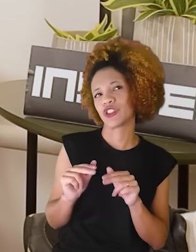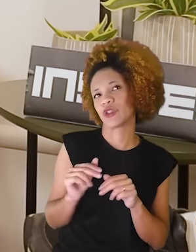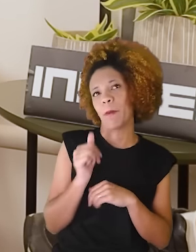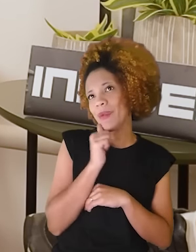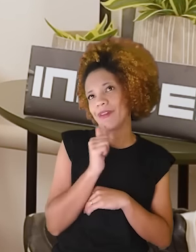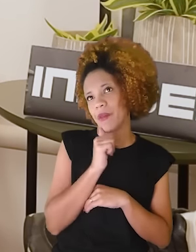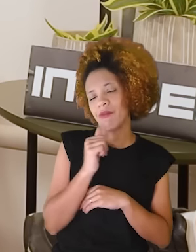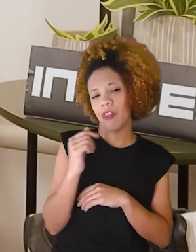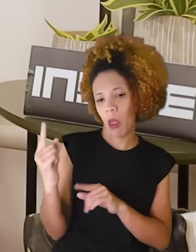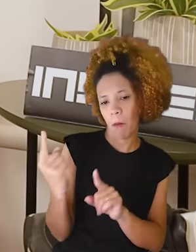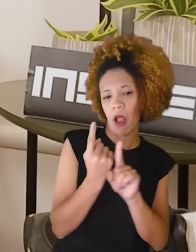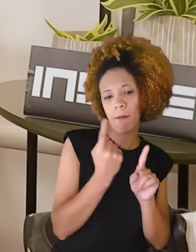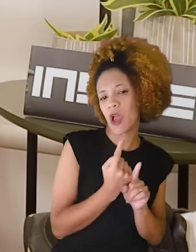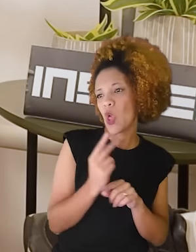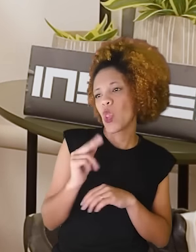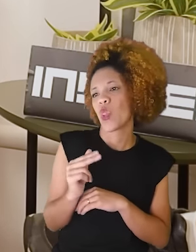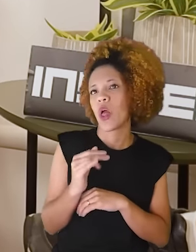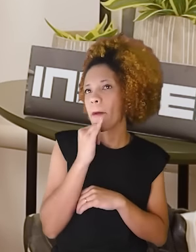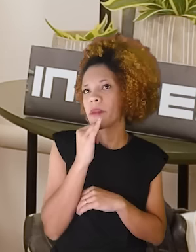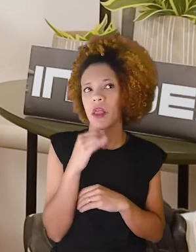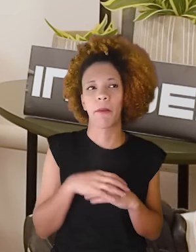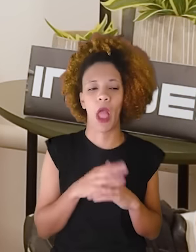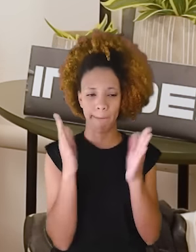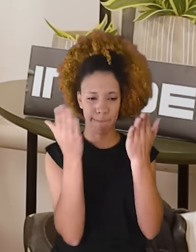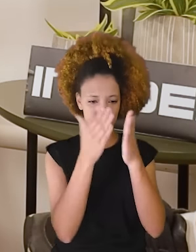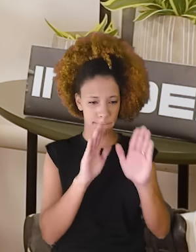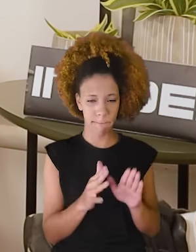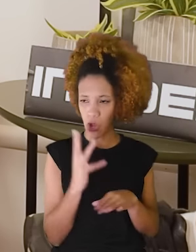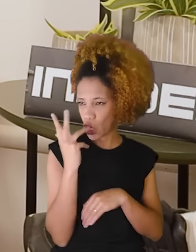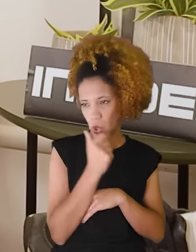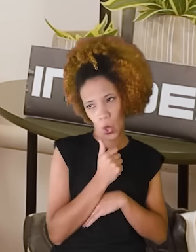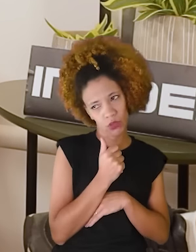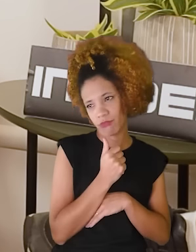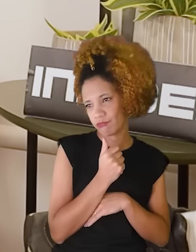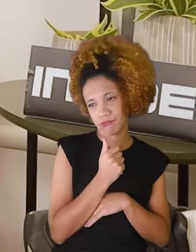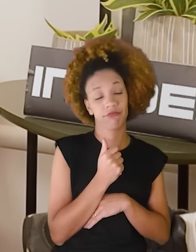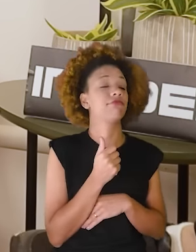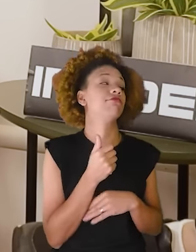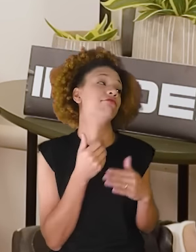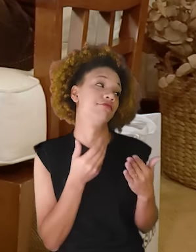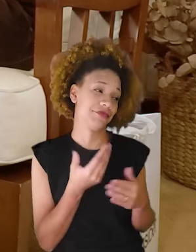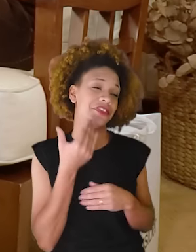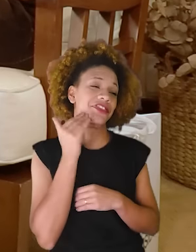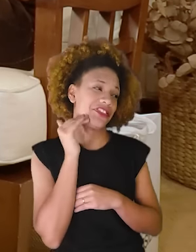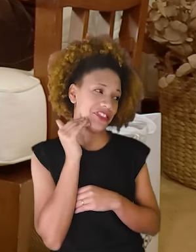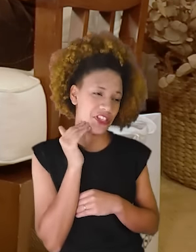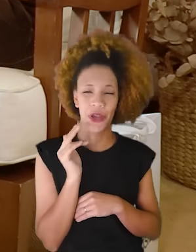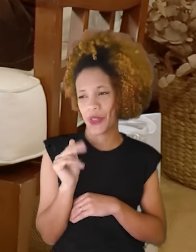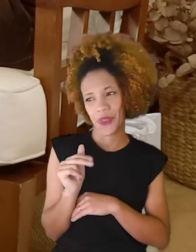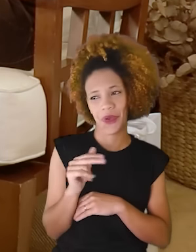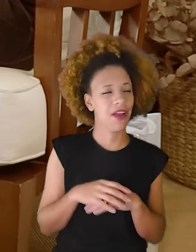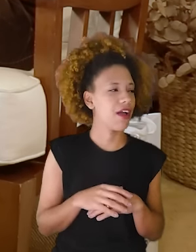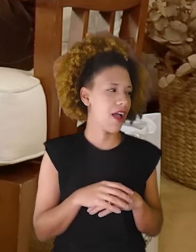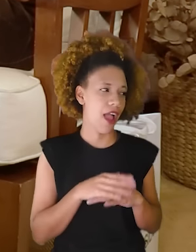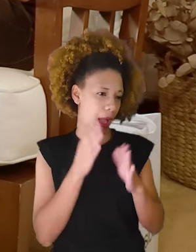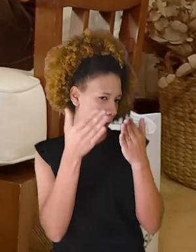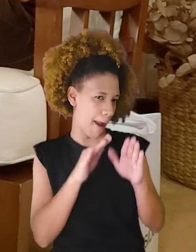que chegam nunca é assim uma [ __ ] uma bonitona assim que ah Ah entendi a bonitona ela nunca chega